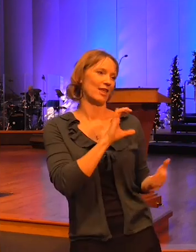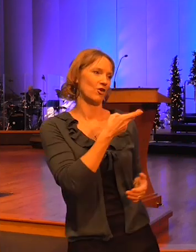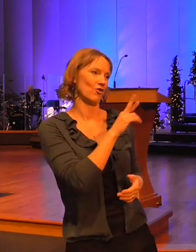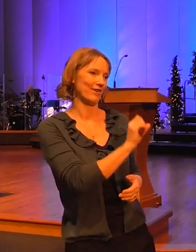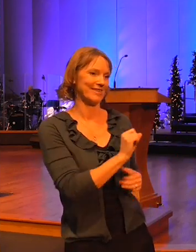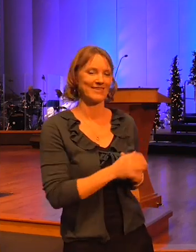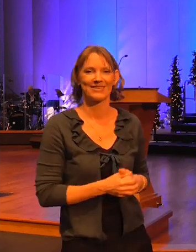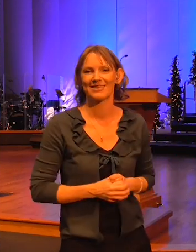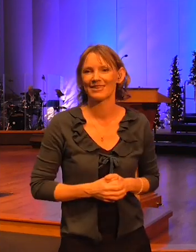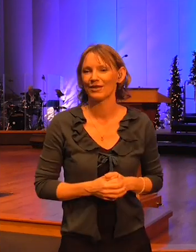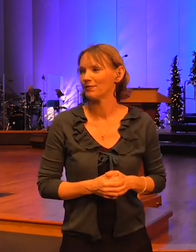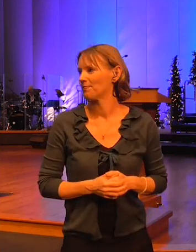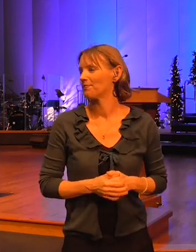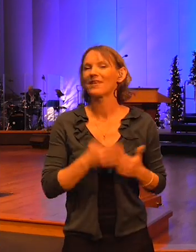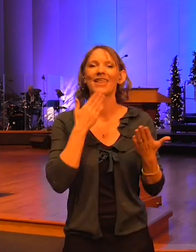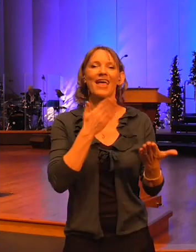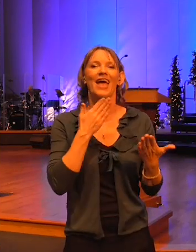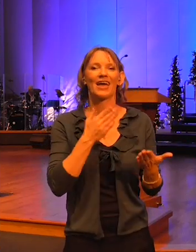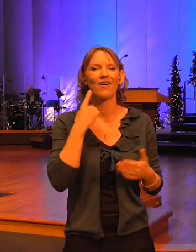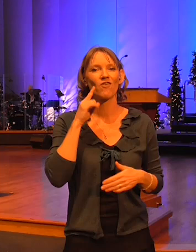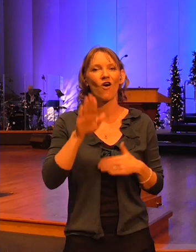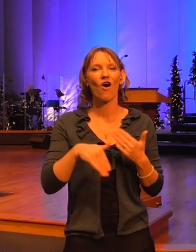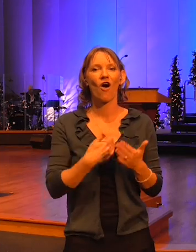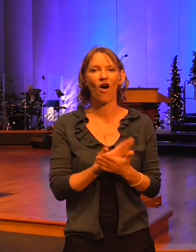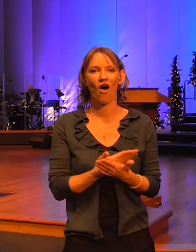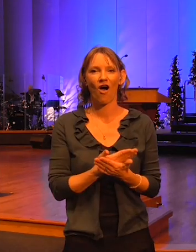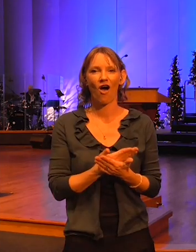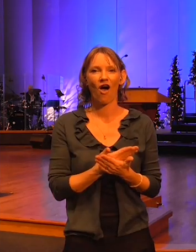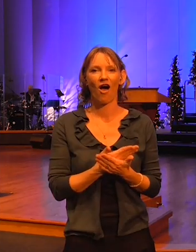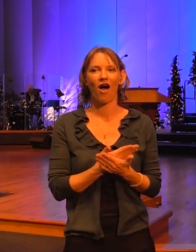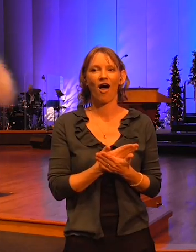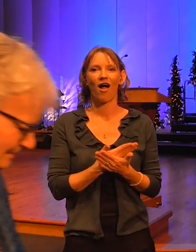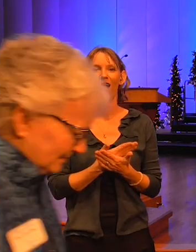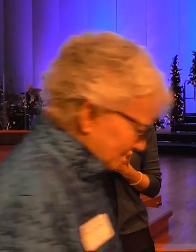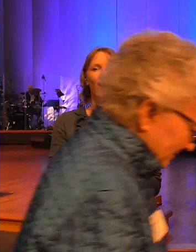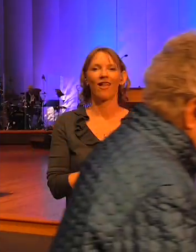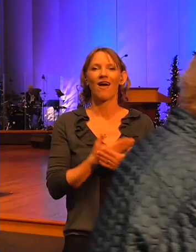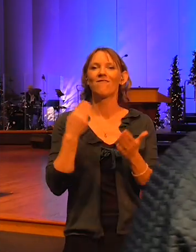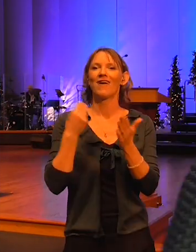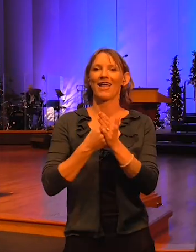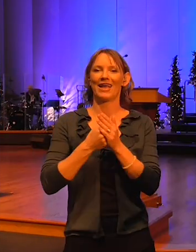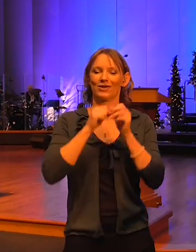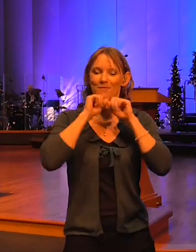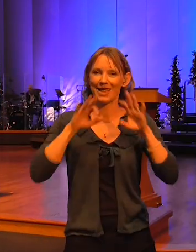gracias por todas las bendiciones financieras que le das a nuestra